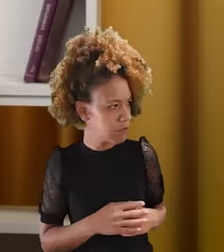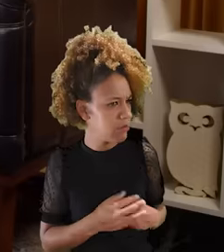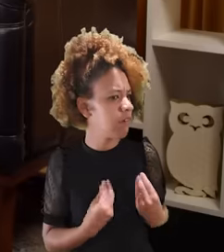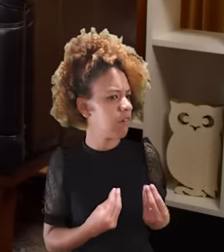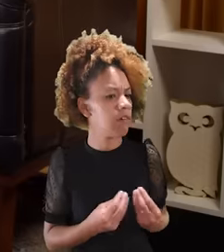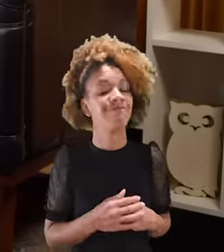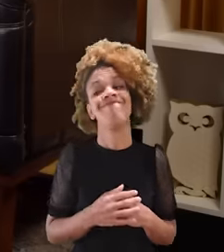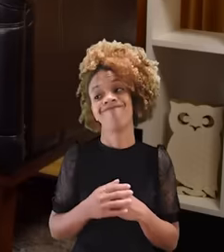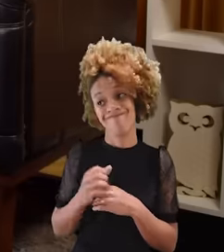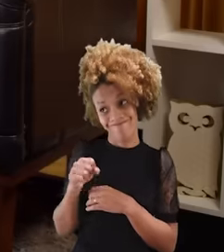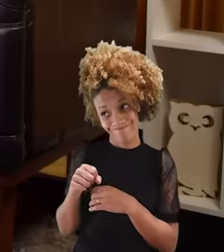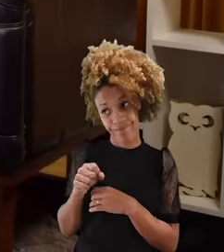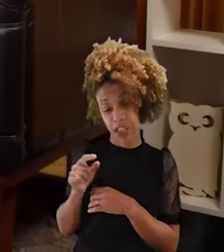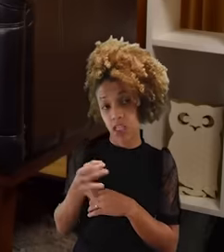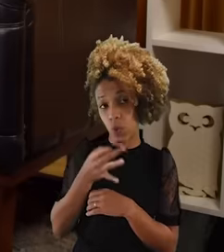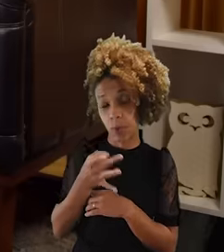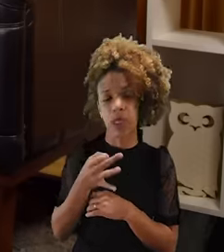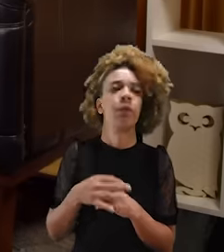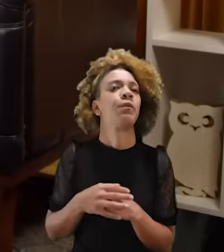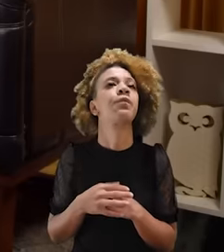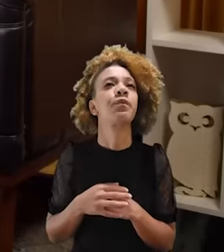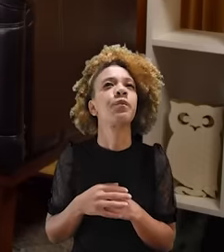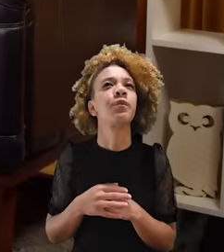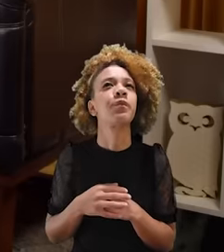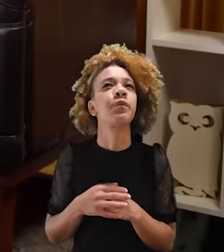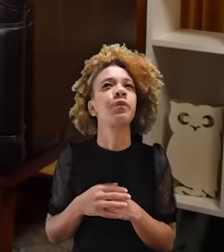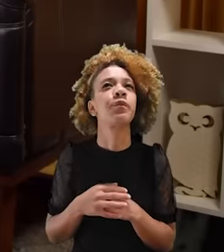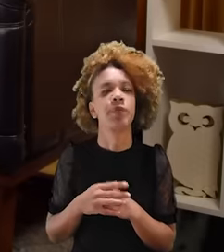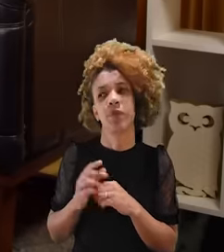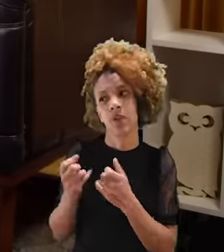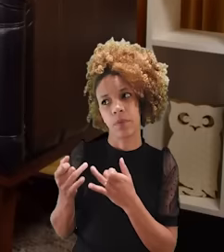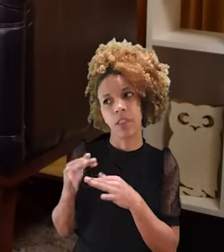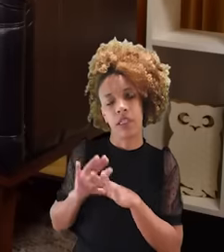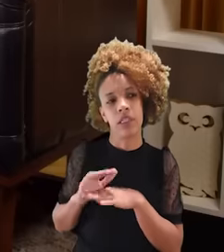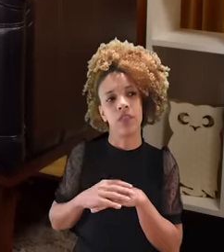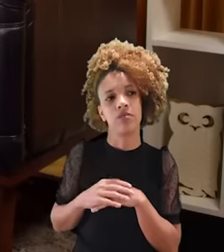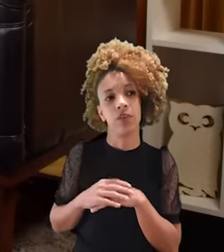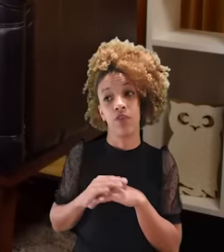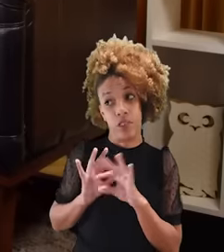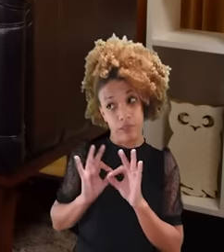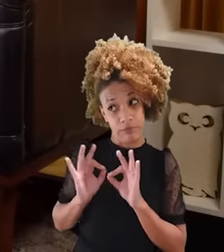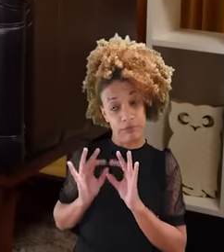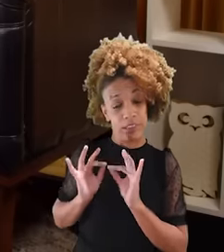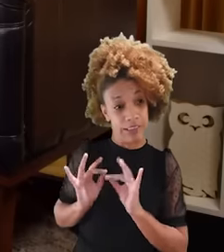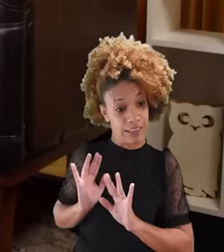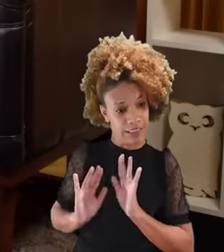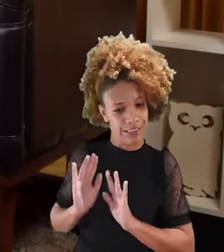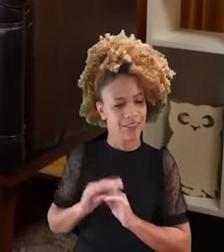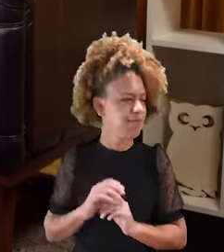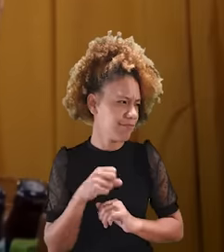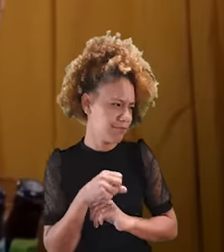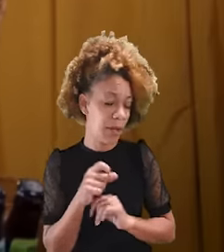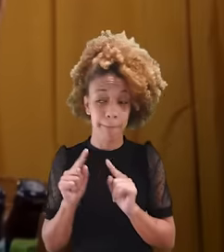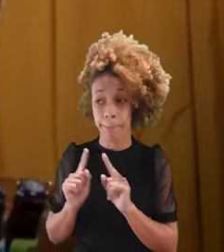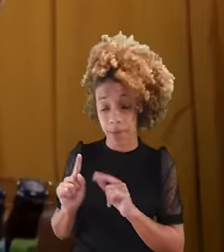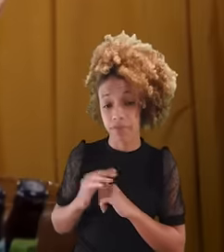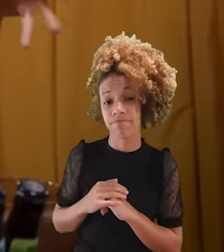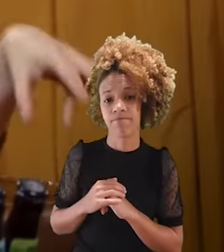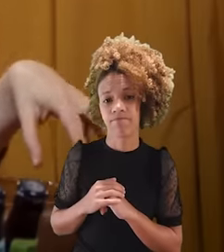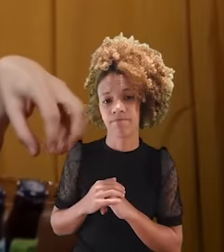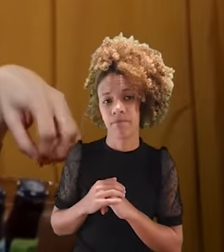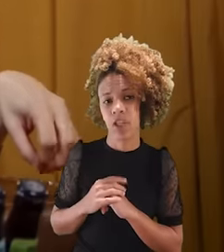Então esse tipo de opinião aí eu vou vou vou até defender minha classe noss sim e ele não vem só do